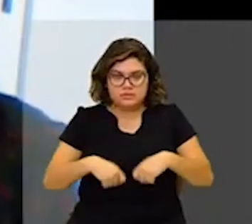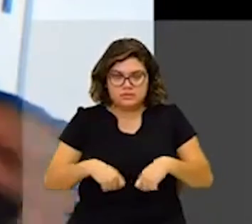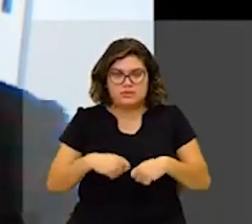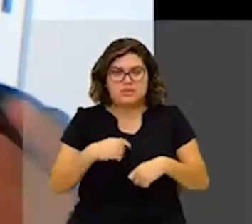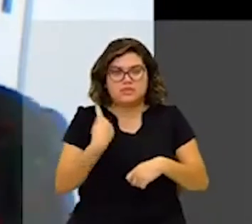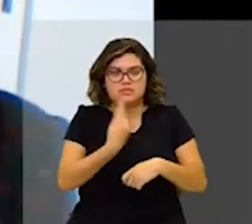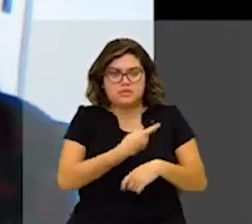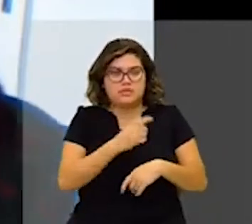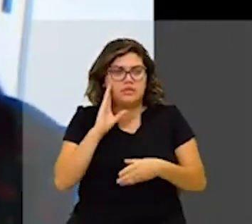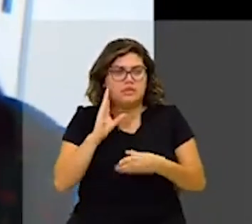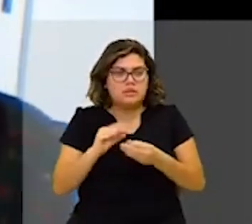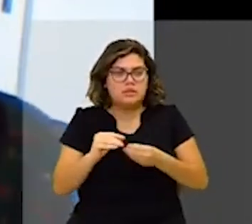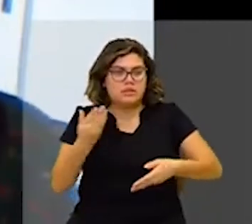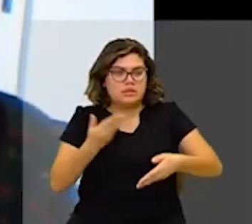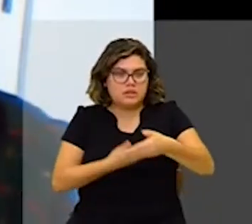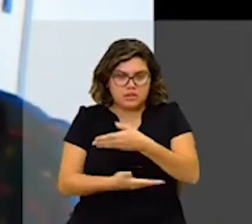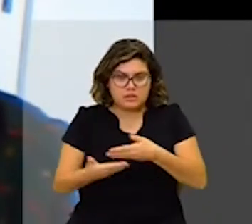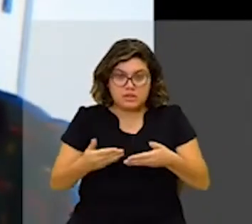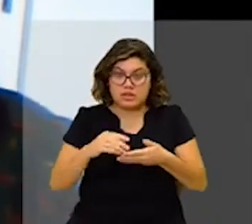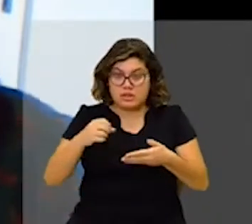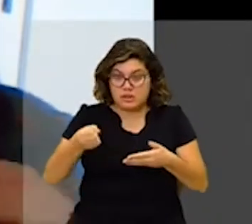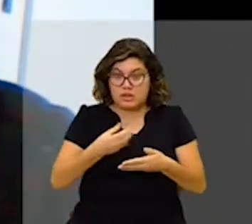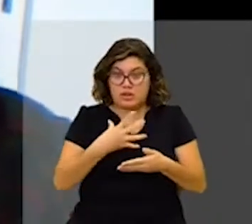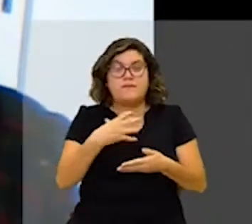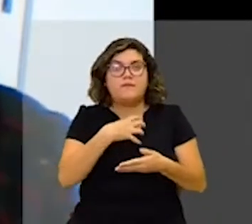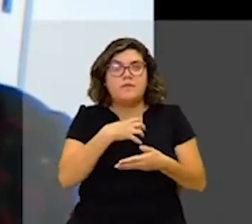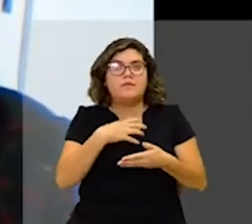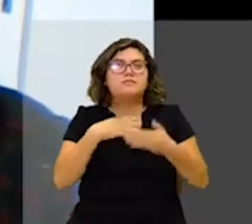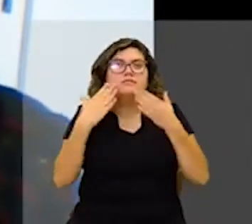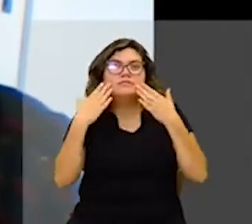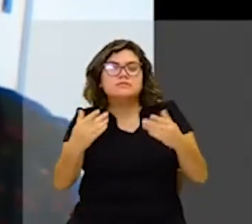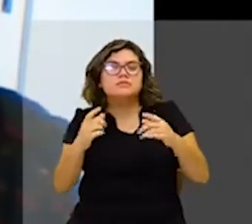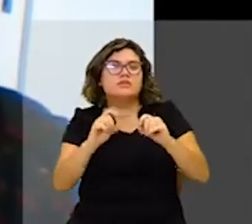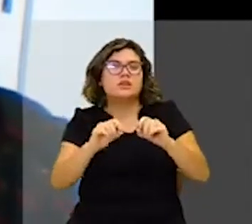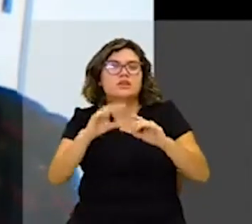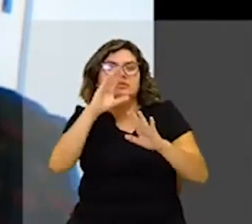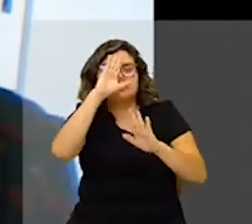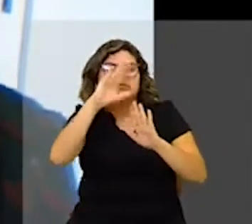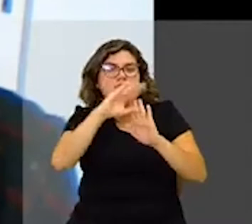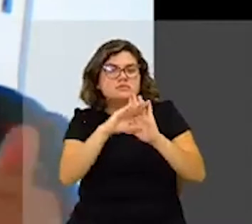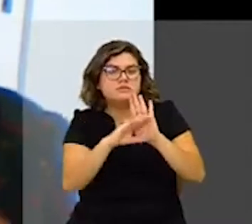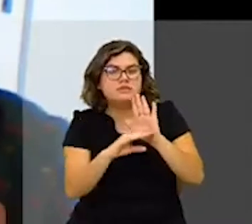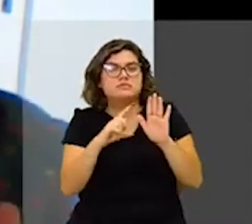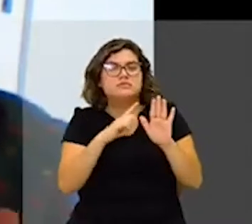interações dessas novas formas de organização com os princípios presentes nas operações Ilegais nas